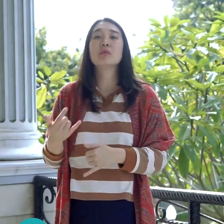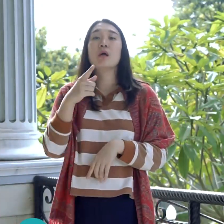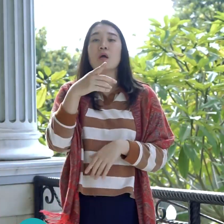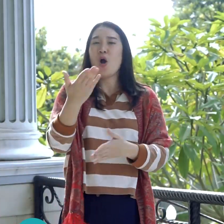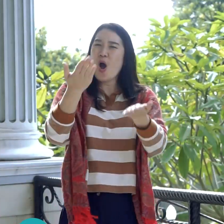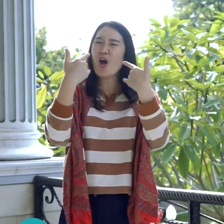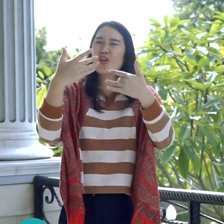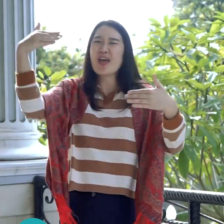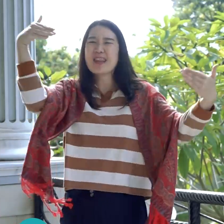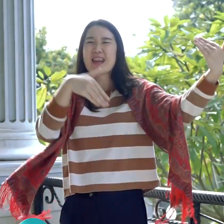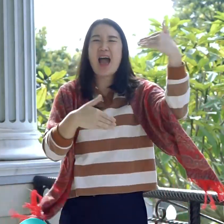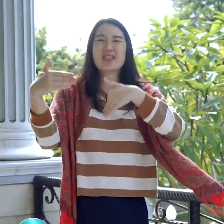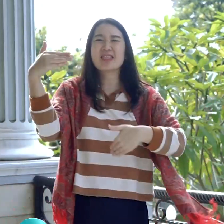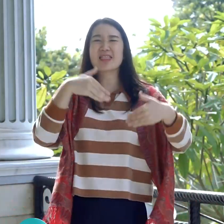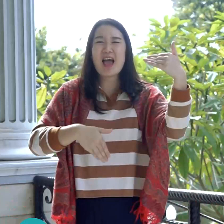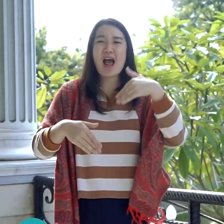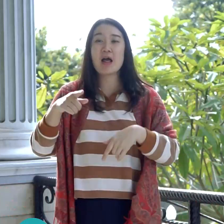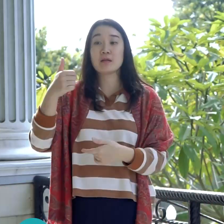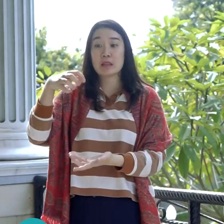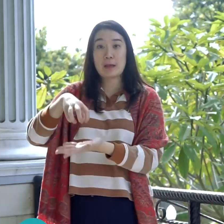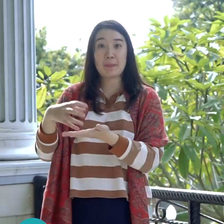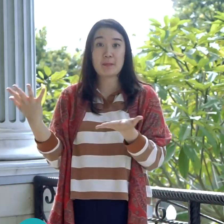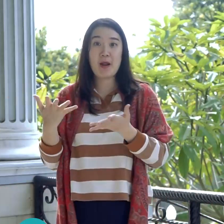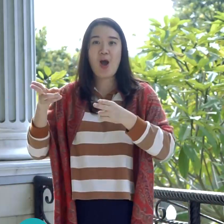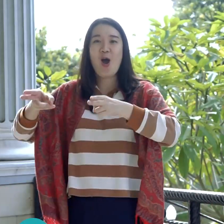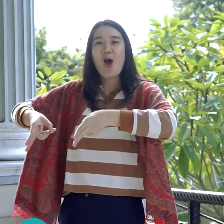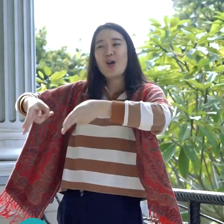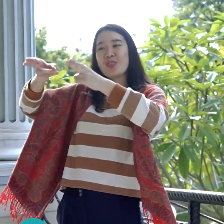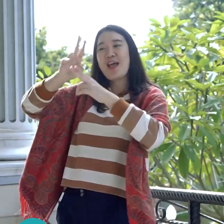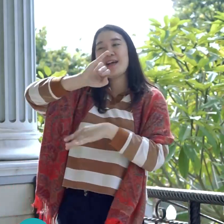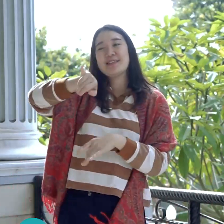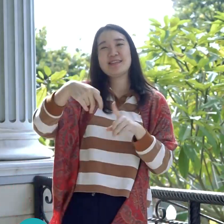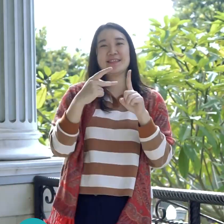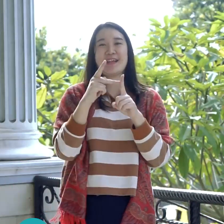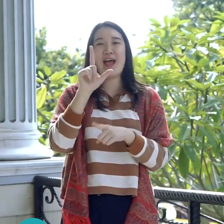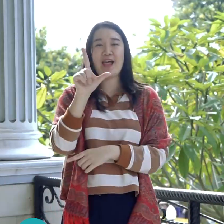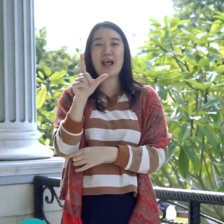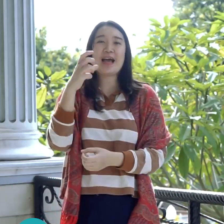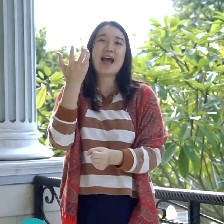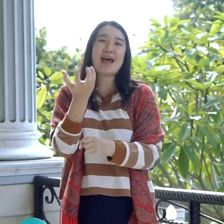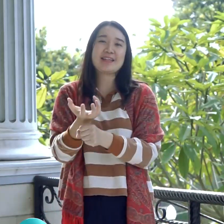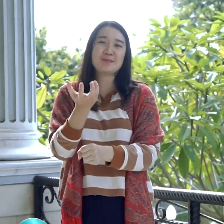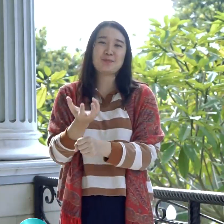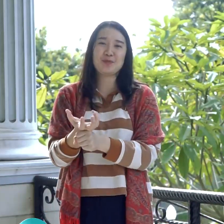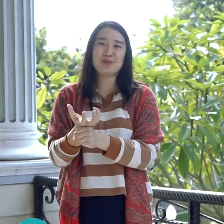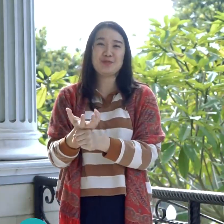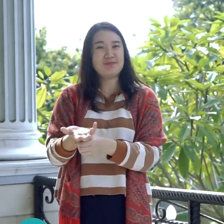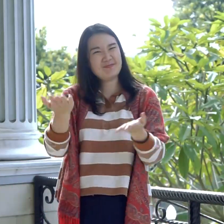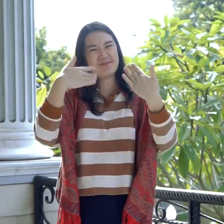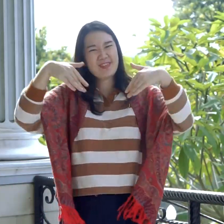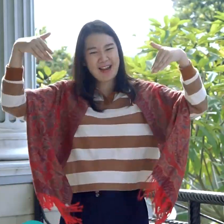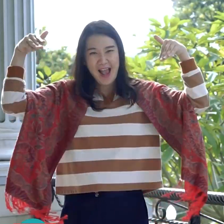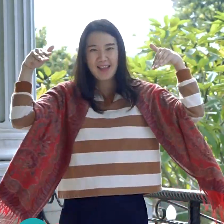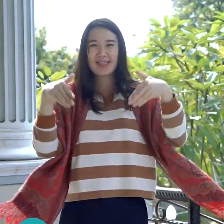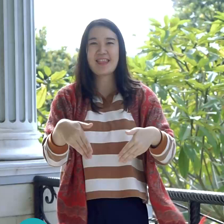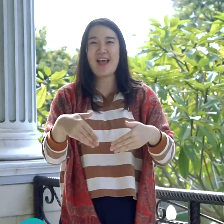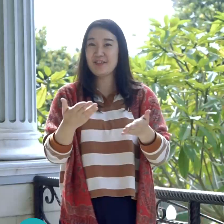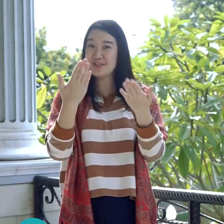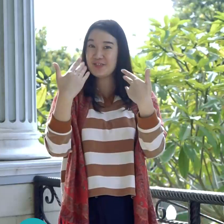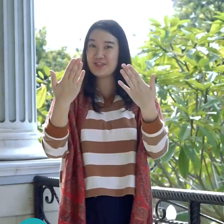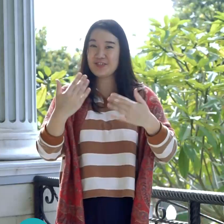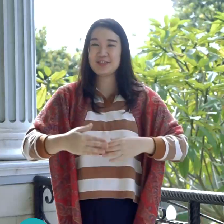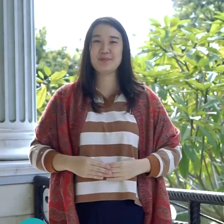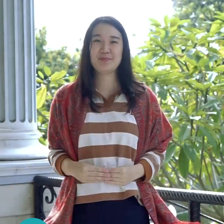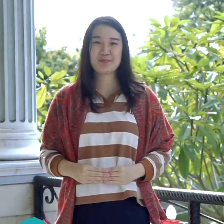Yuk dan cobain langsung! Tempatnya di Hotel JHL, Gading Serpong.